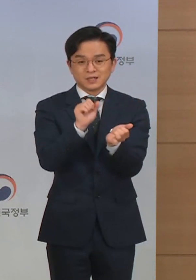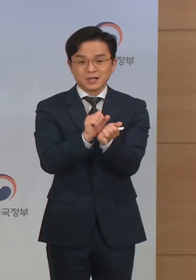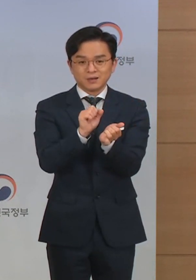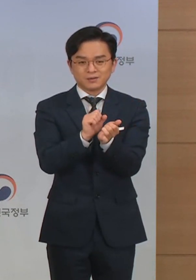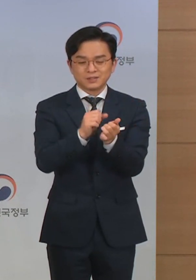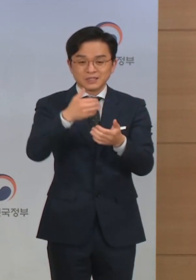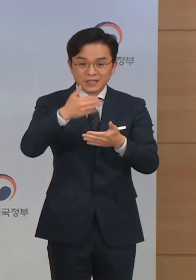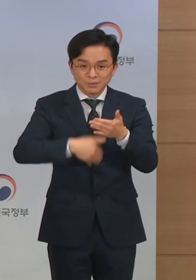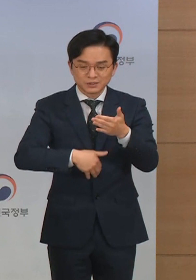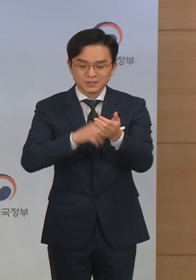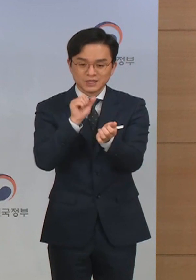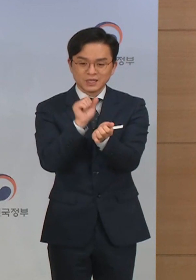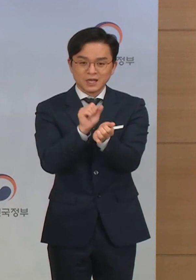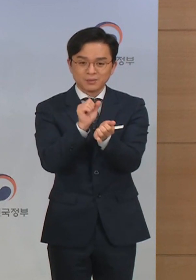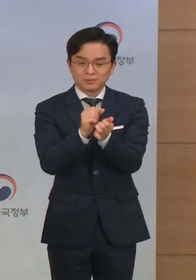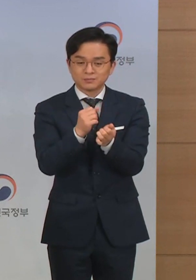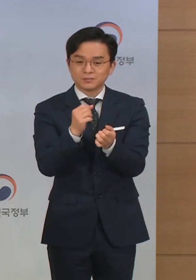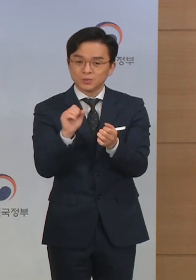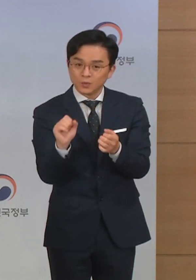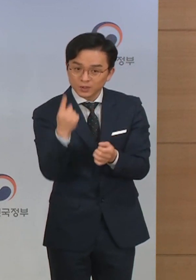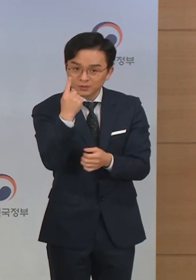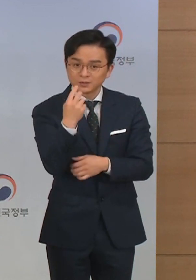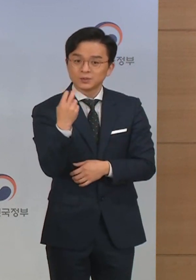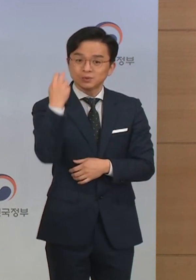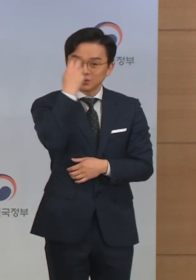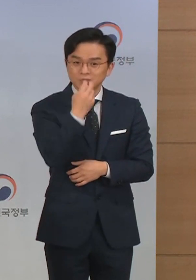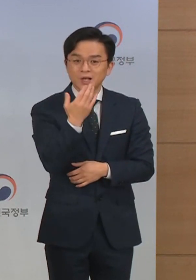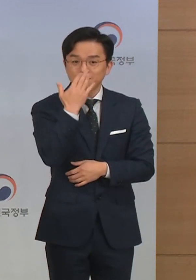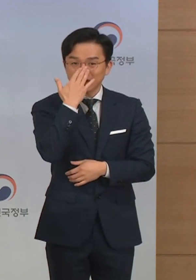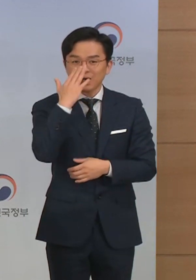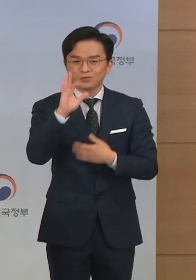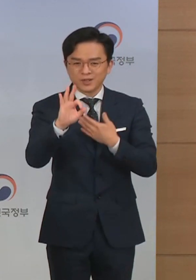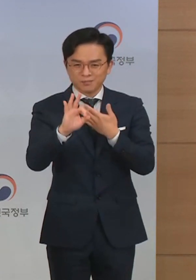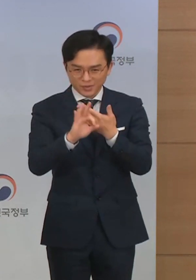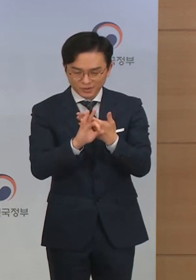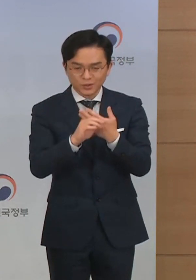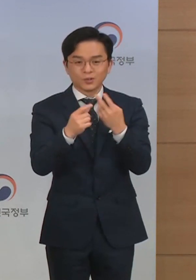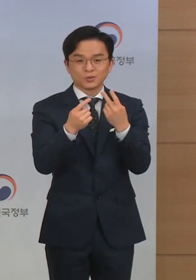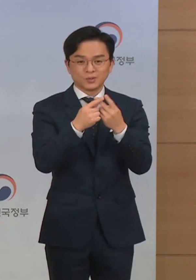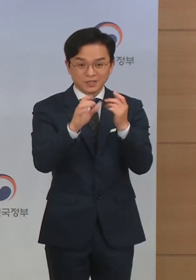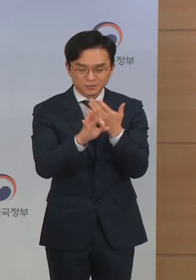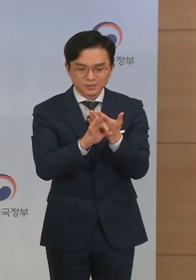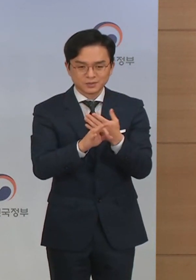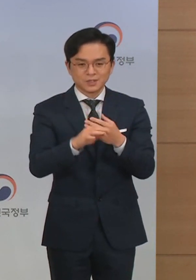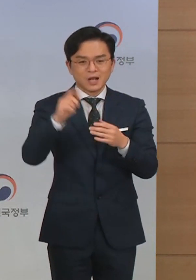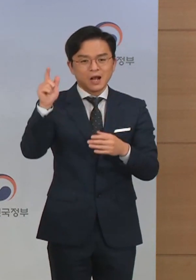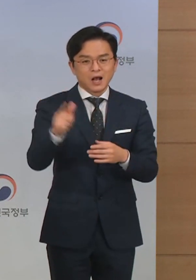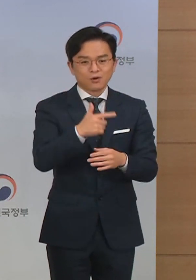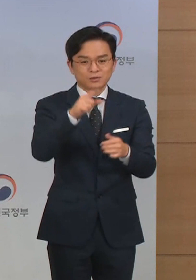방역망 통제범위 내에서 관리할 수 있게 되고 하루 평균 신규 확진자가 50명 이하로 발생하여